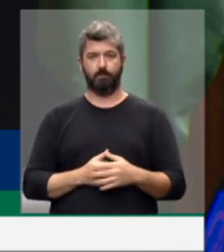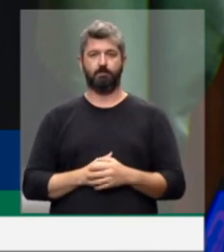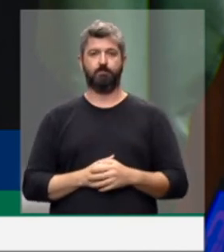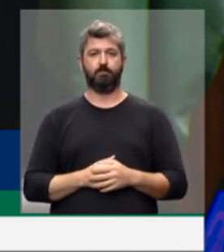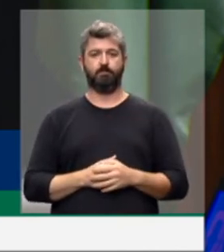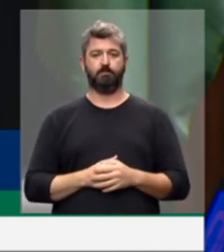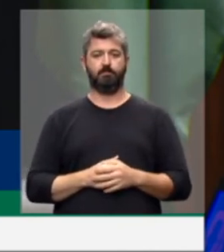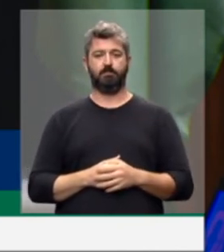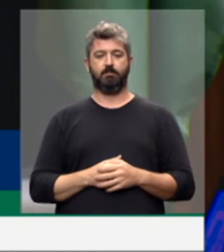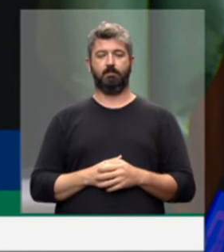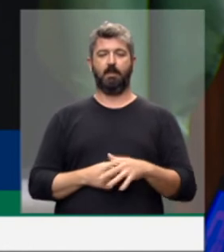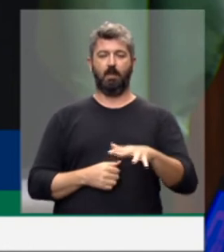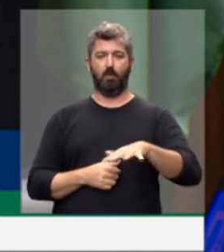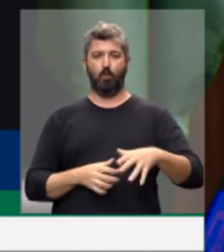DA FORMA COMO ESTÁ CONCEBIDA